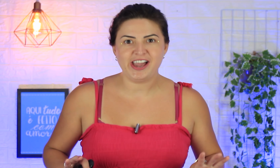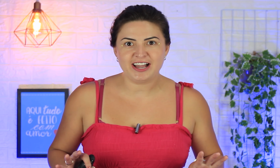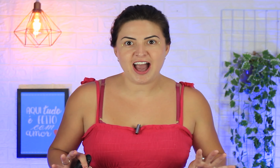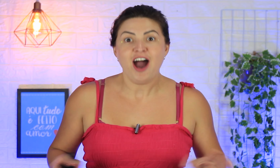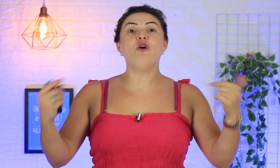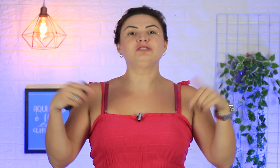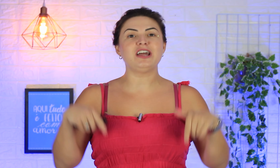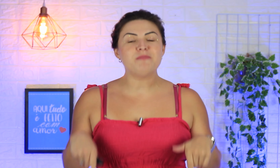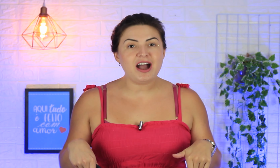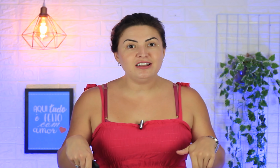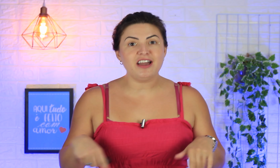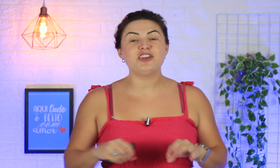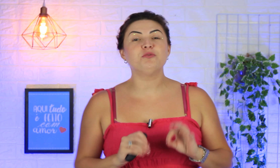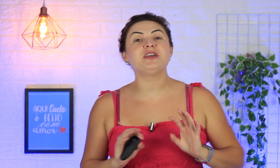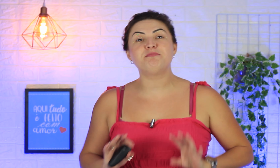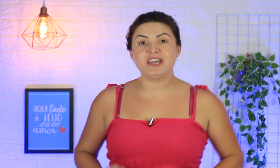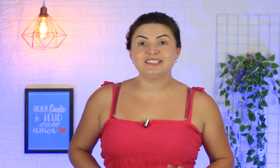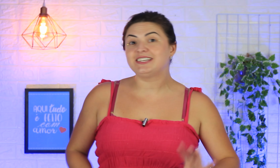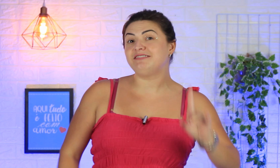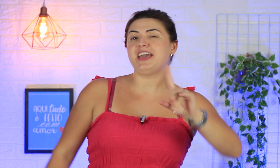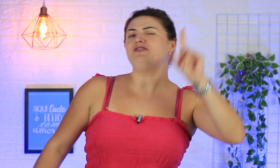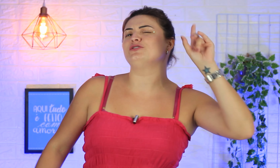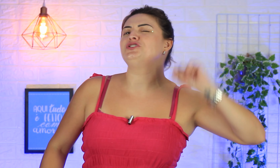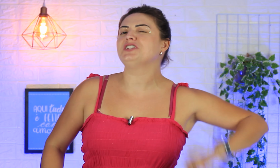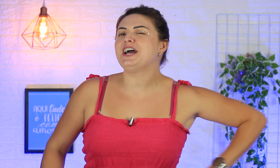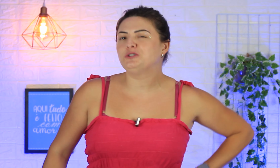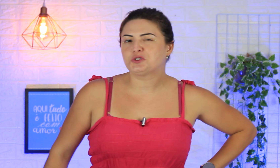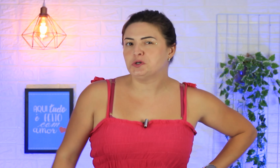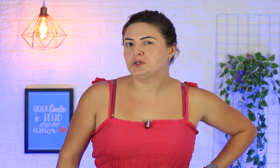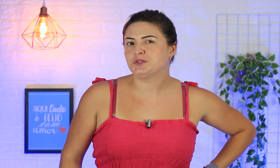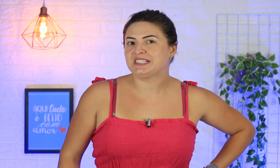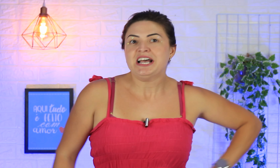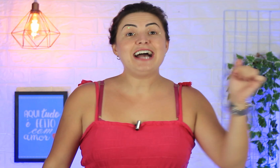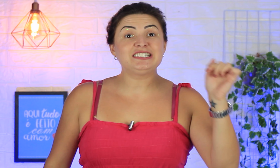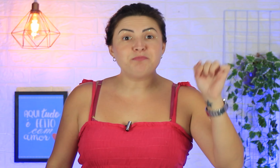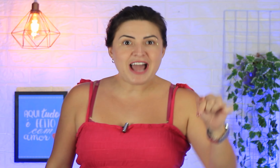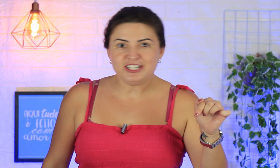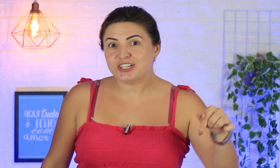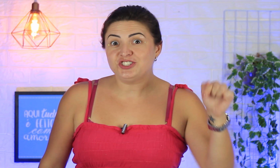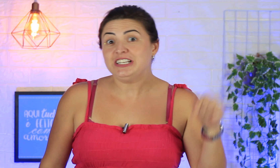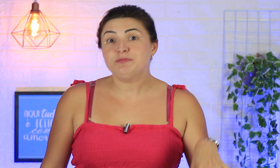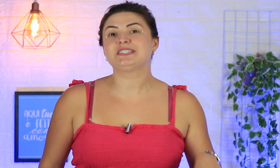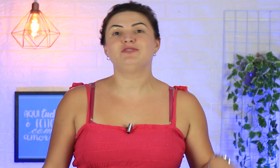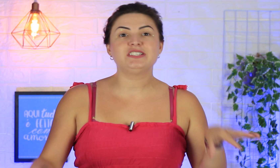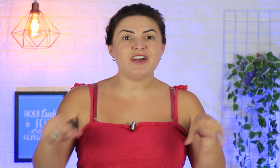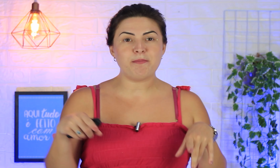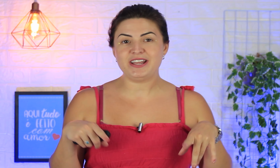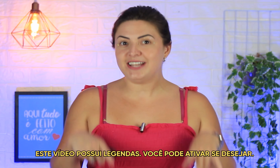RH ou trabalha em uma empresa que tem funcionários surdos as práticas de libras que você vai aprender